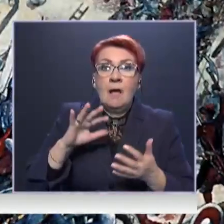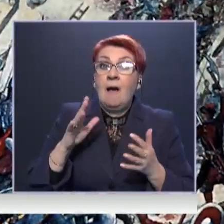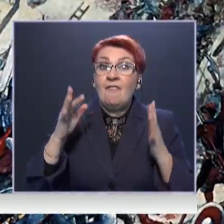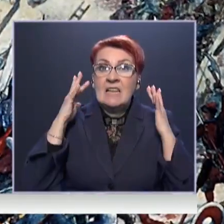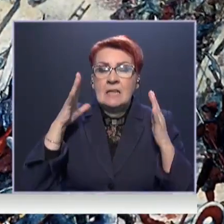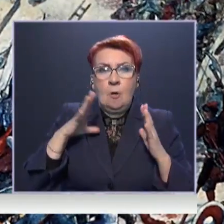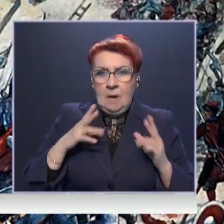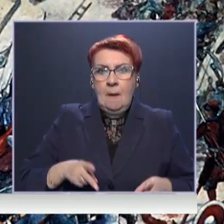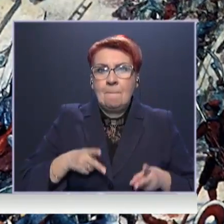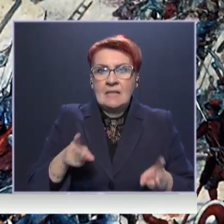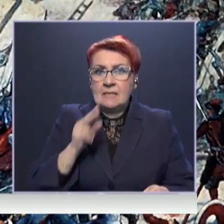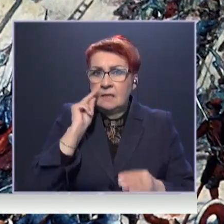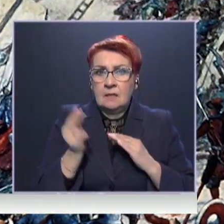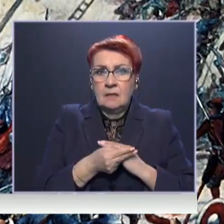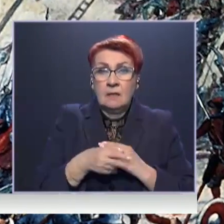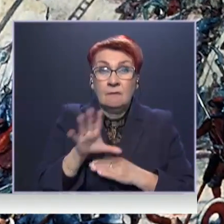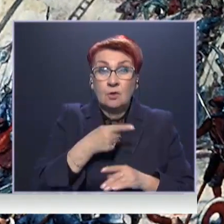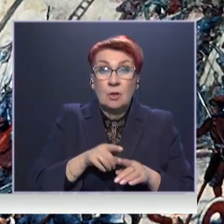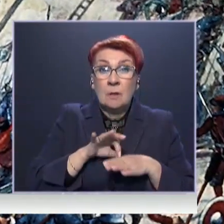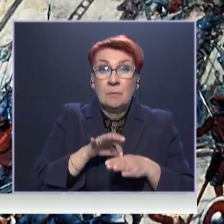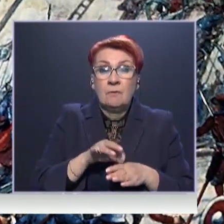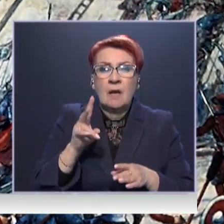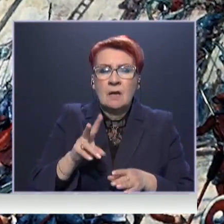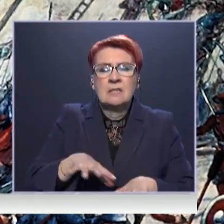и естественно все это привело к захвату иностранными